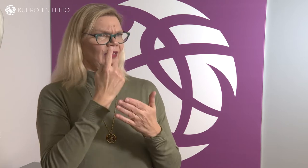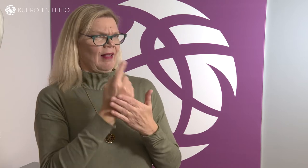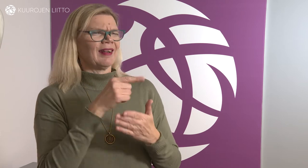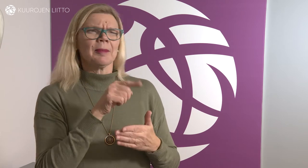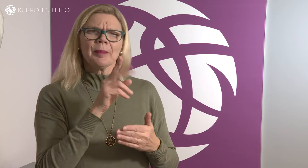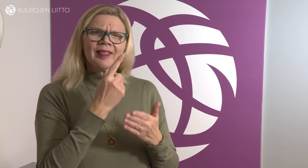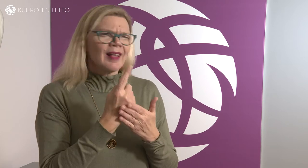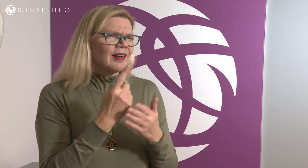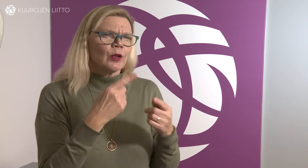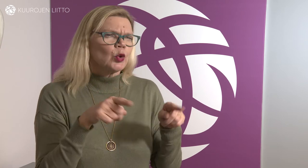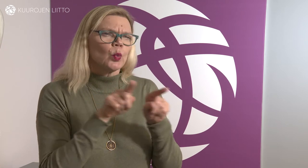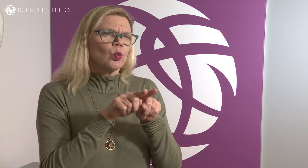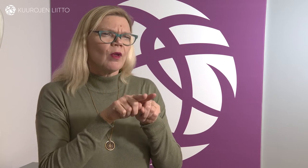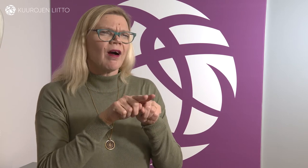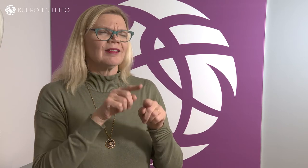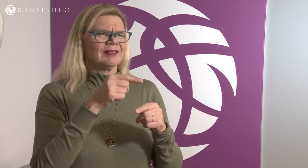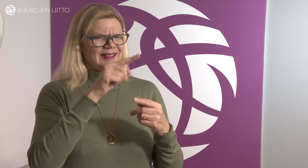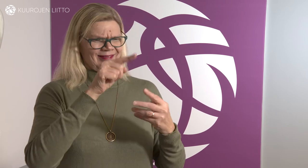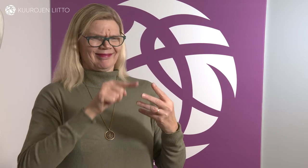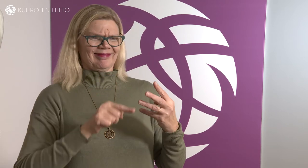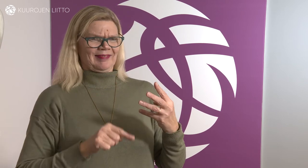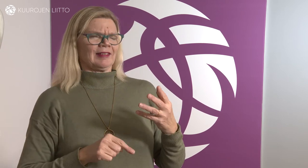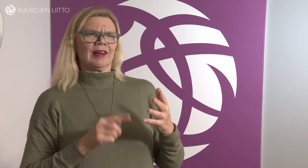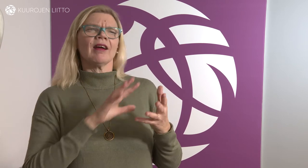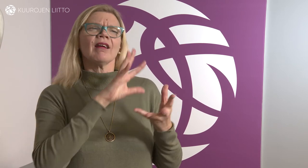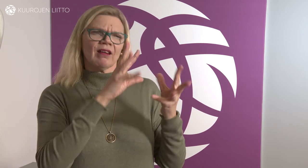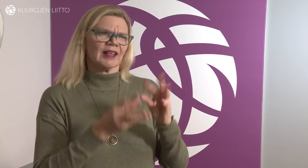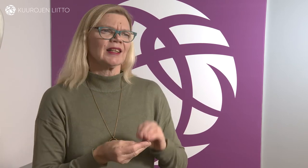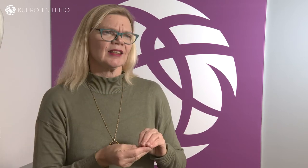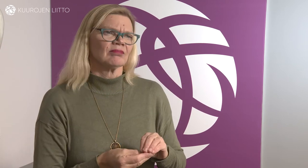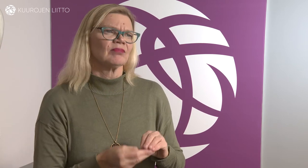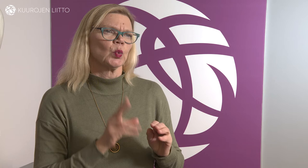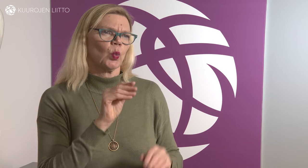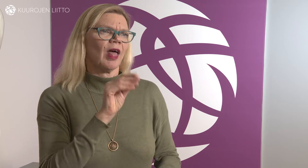Sen ja kaikkien muiden tiekartassa mainittujen seikkojen - toteutuminen on tärkeää.